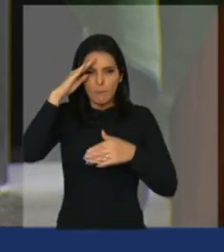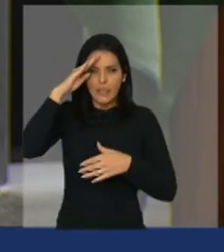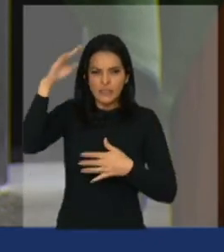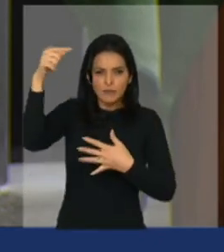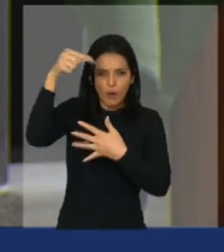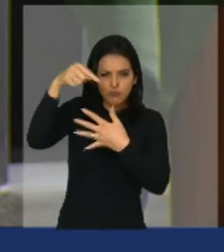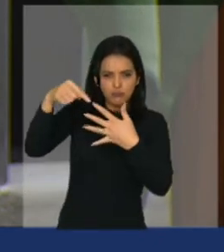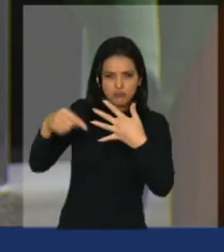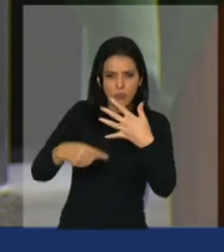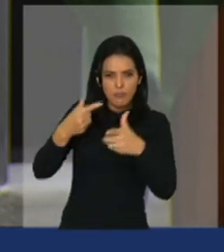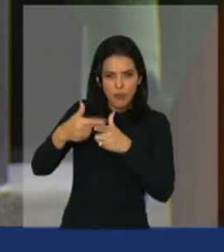BASE DO PRESIDENTE, PARA... GERAR EMPREGO, PARA TER MAIS